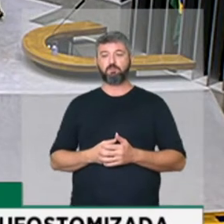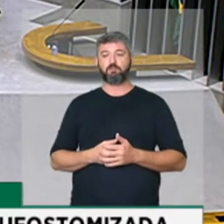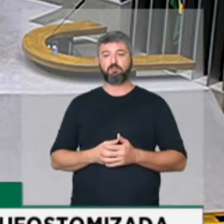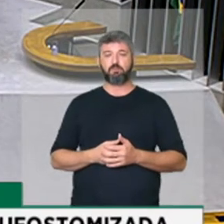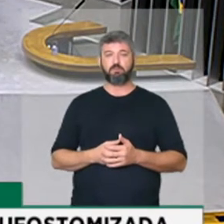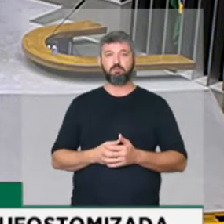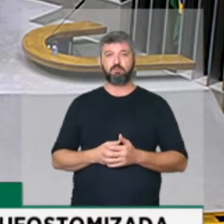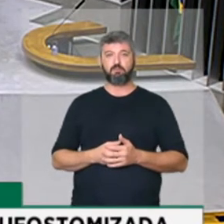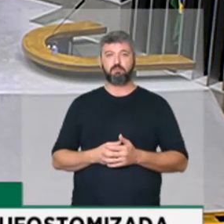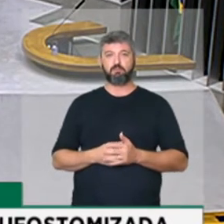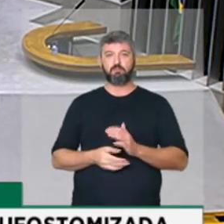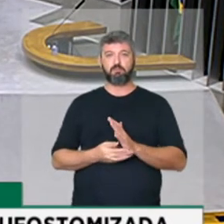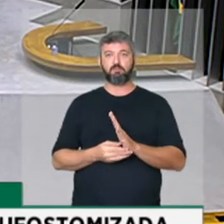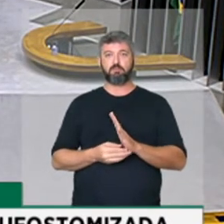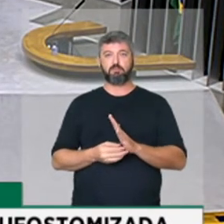[INTERRUPÇÃO NO ÁUDIO]